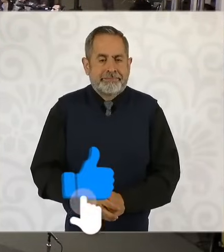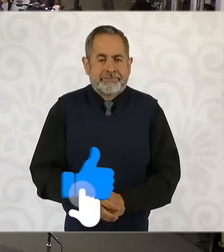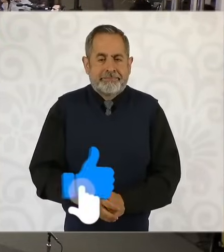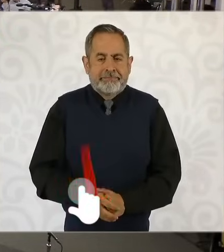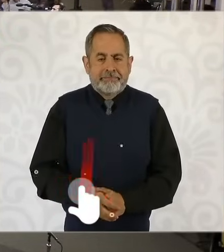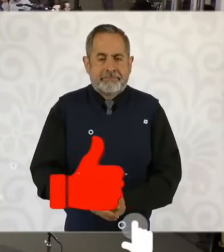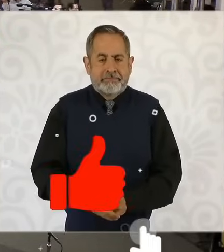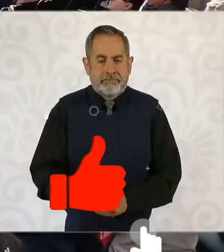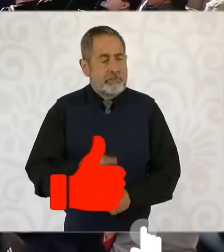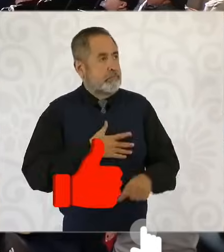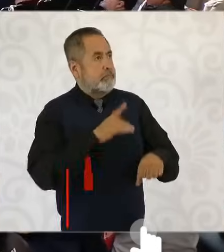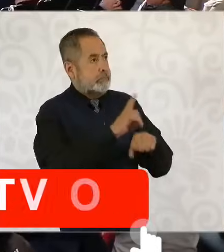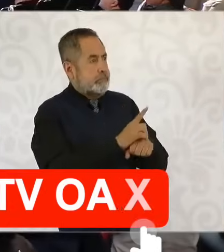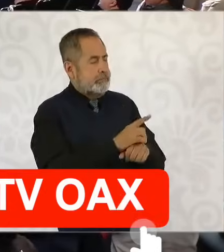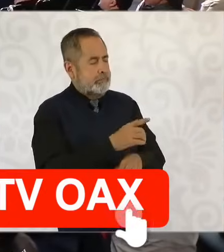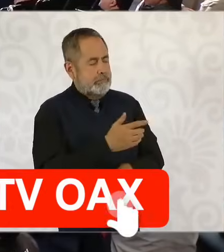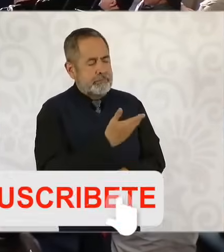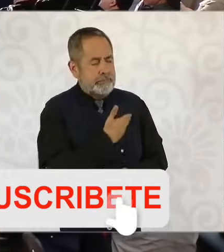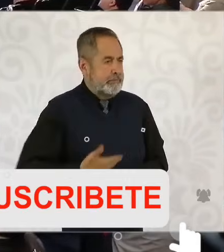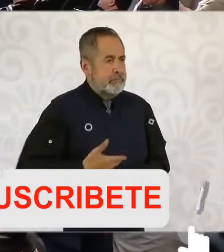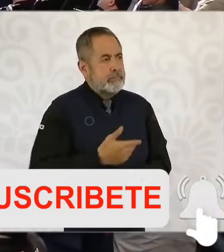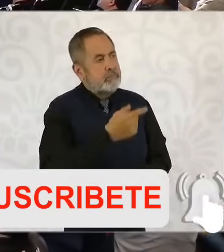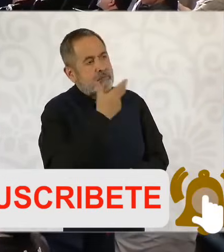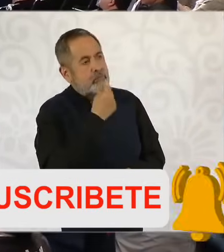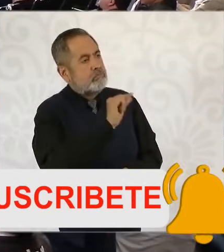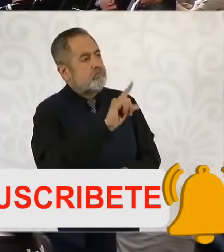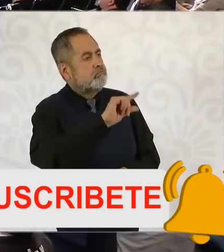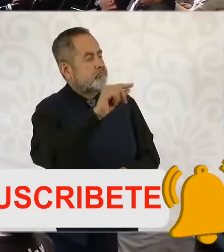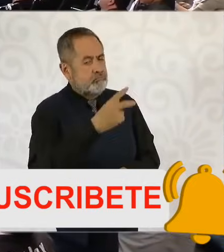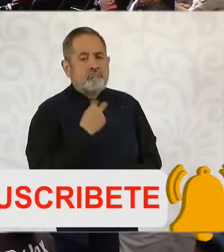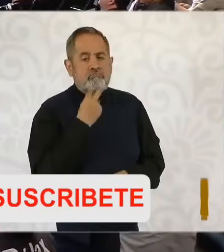muy buenos días presidenta y funcionarios y funcionarias que la que la acompañan presidenta